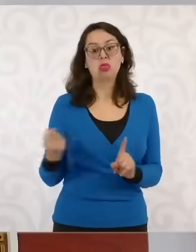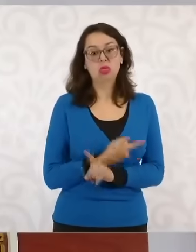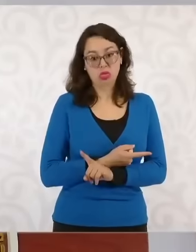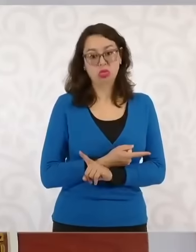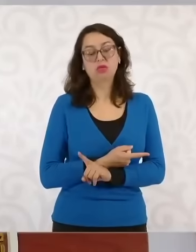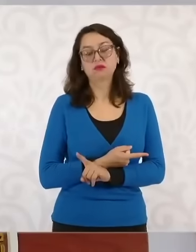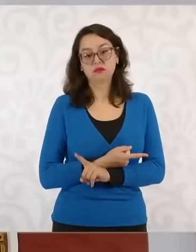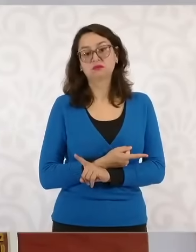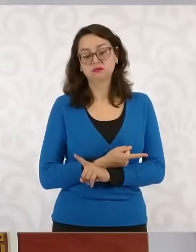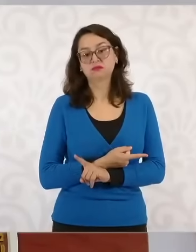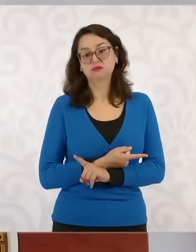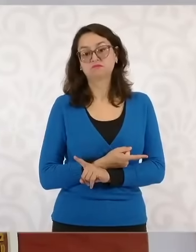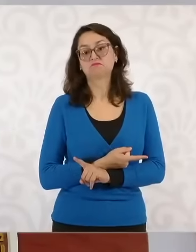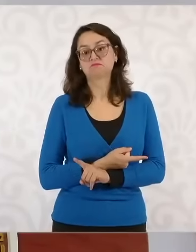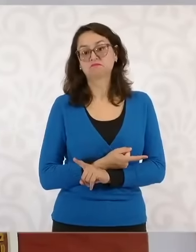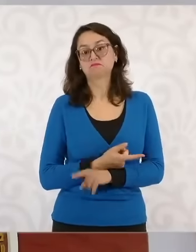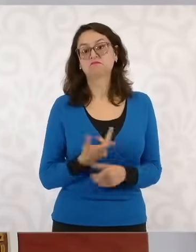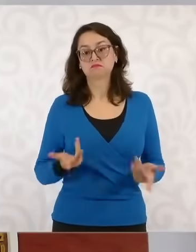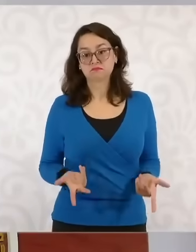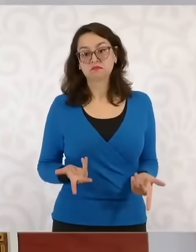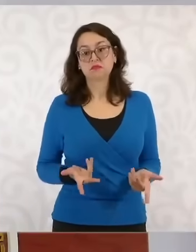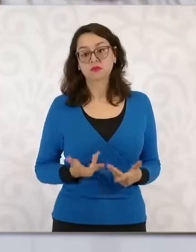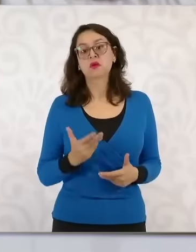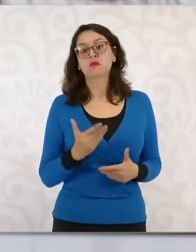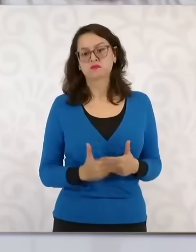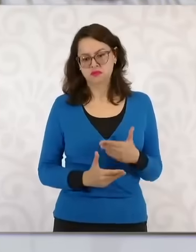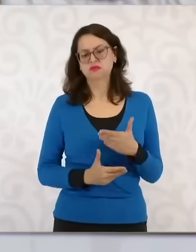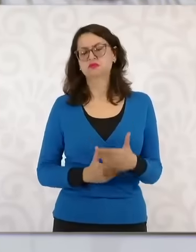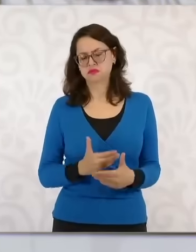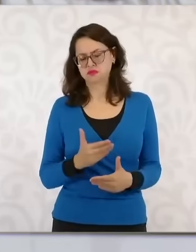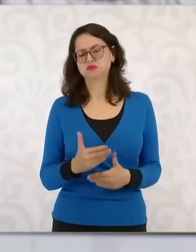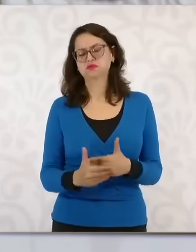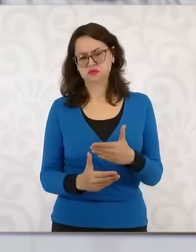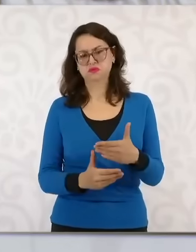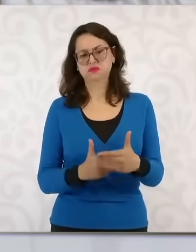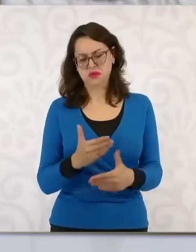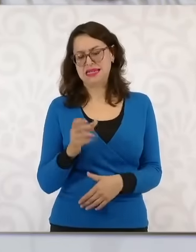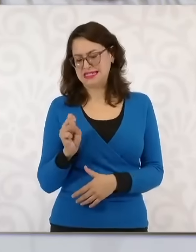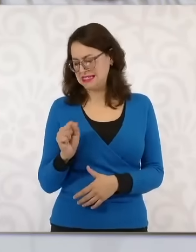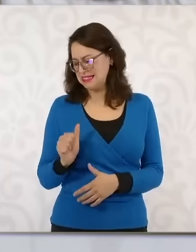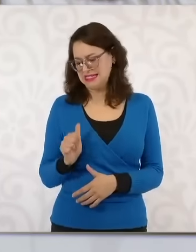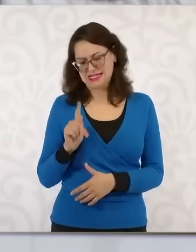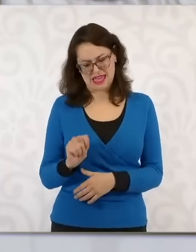Eh, se ha avanzado, porque se ha avanzado y ha avanzado mucho el SAT con muchas